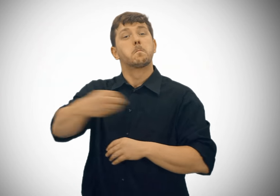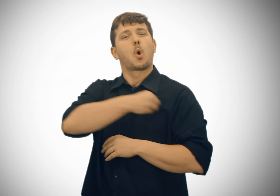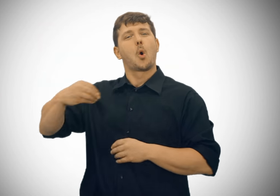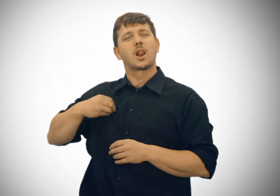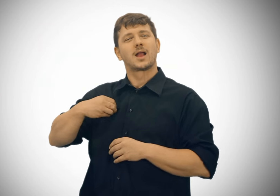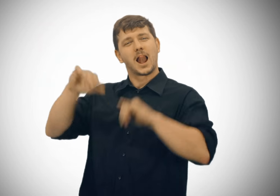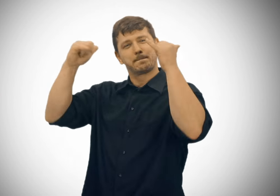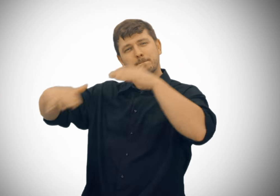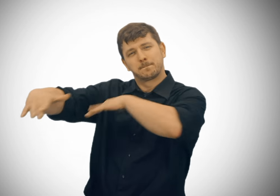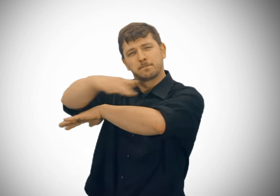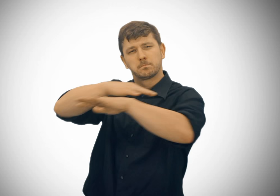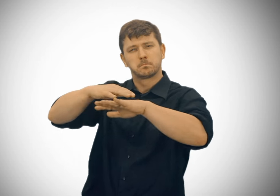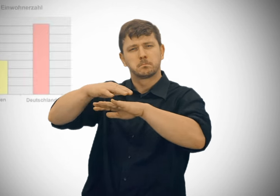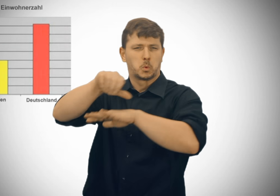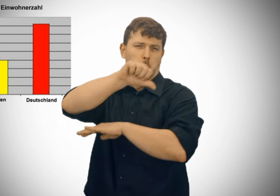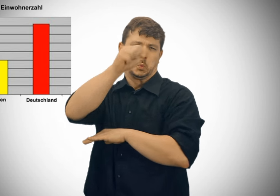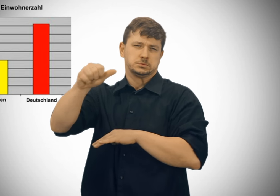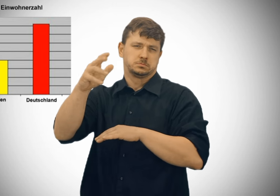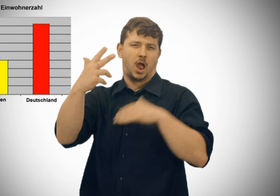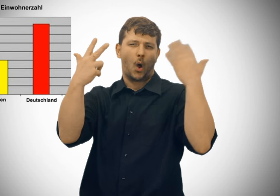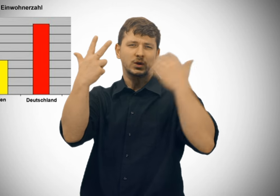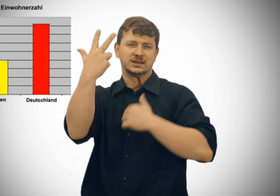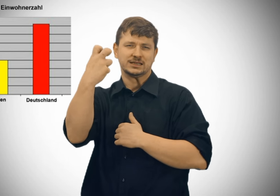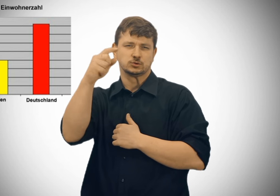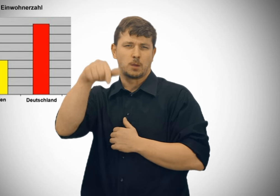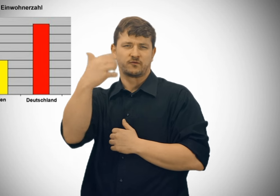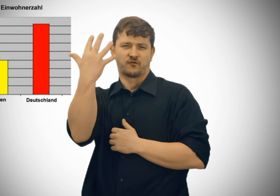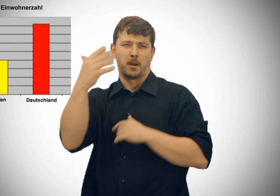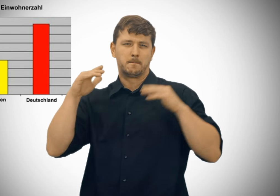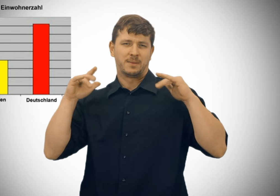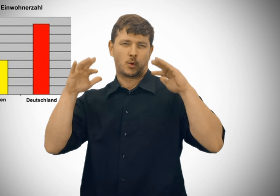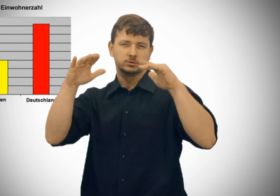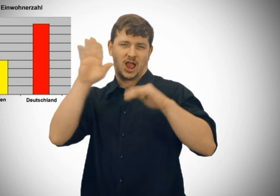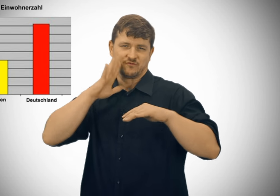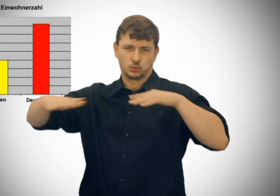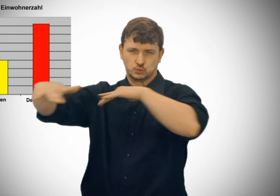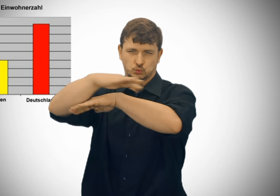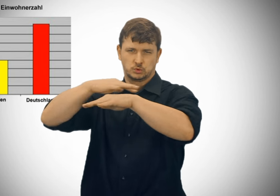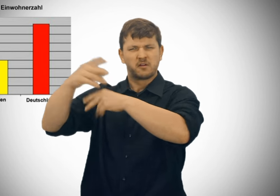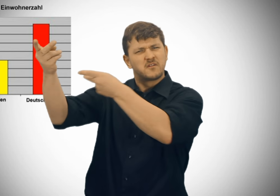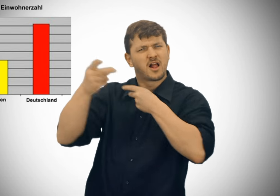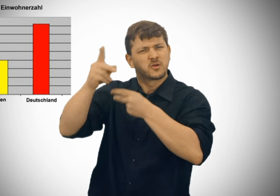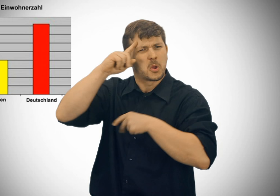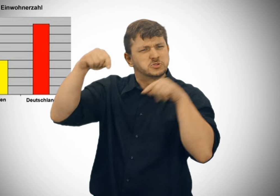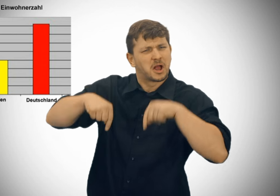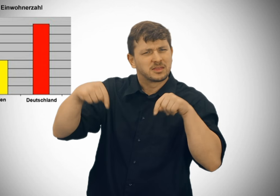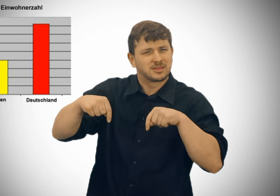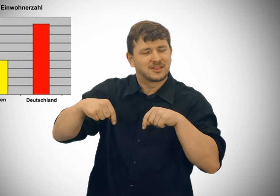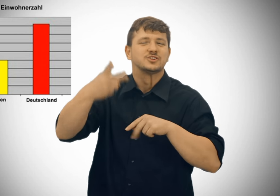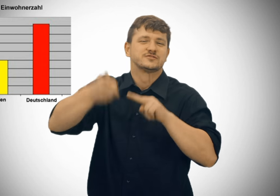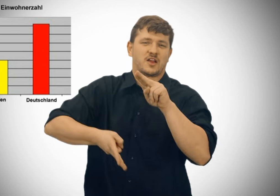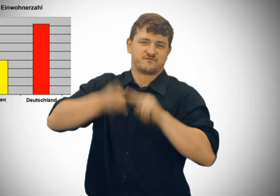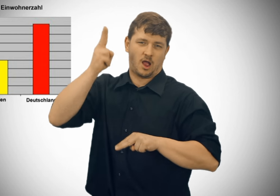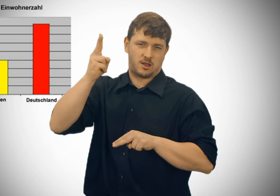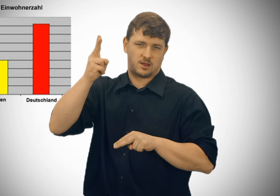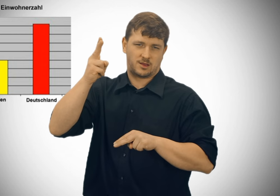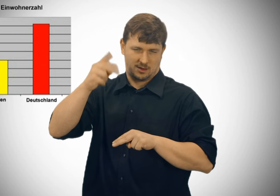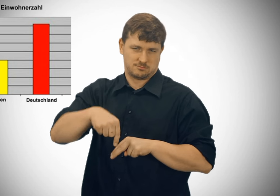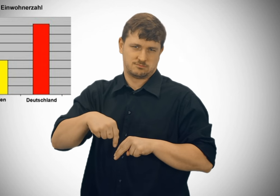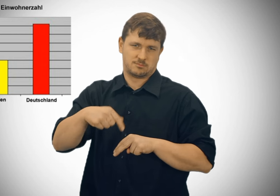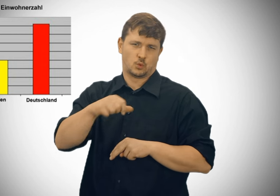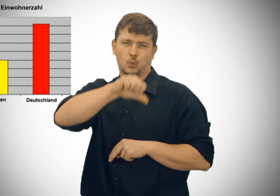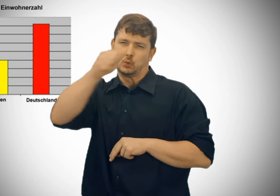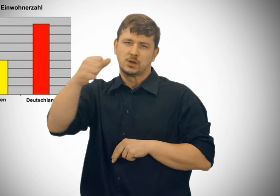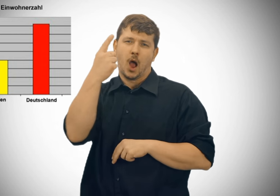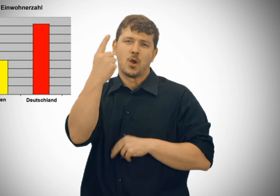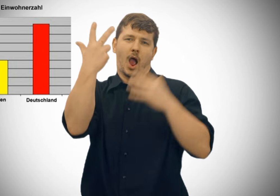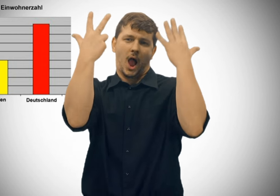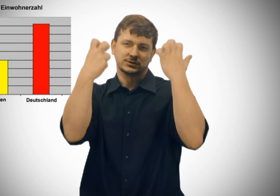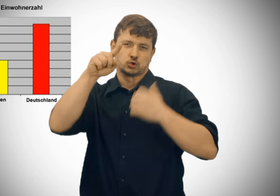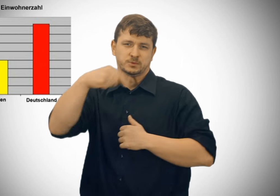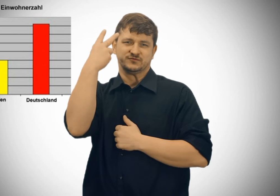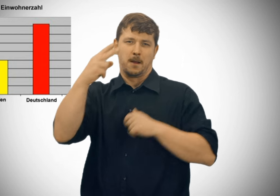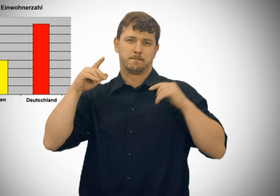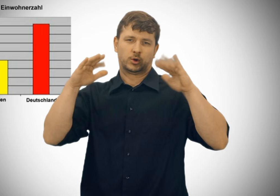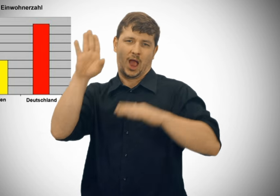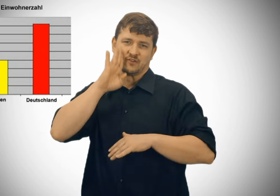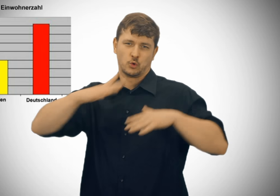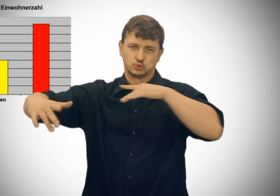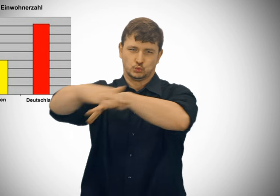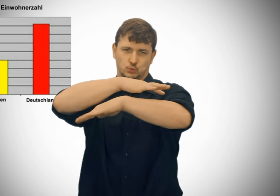Polen hat ca. 38,5 Millionen Einwohner. Und in Deutschland? Hier sind es fast doppelt so viele mit 81,2 Millionen.